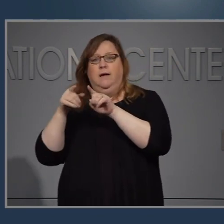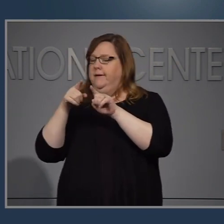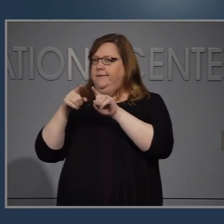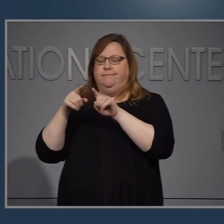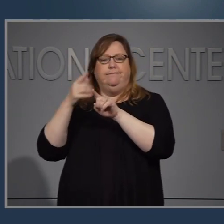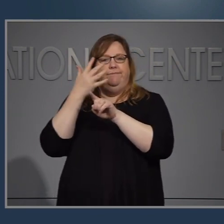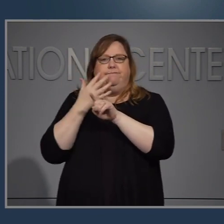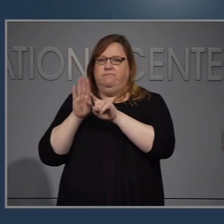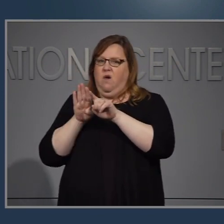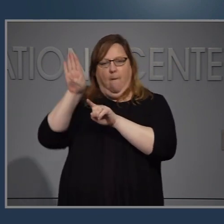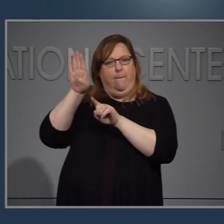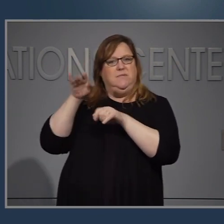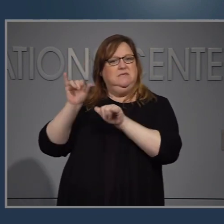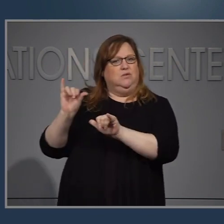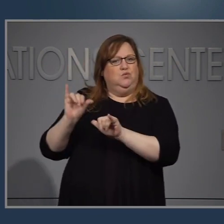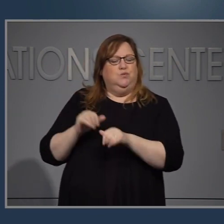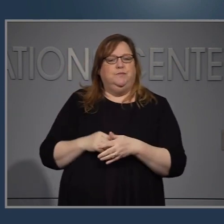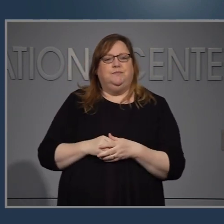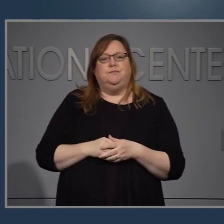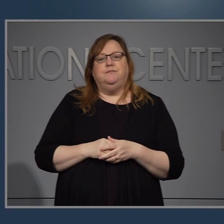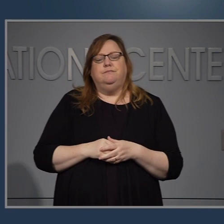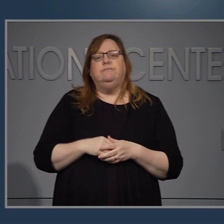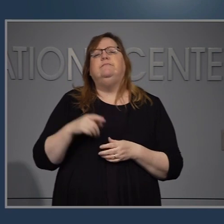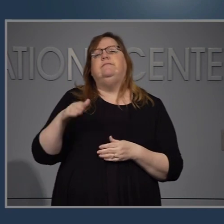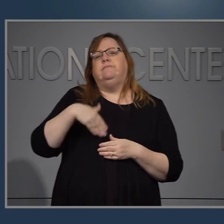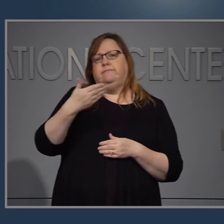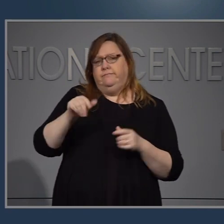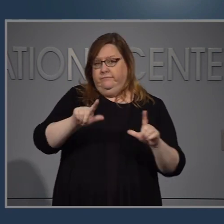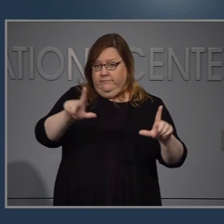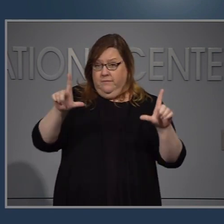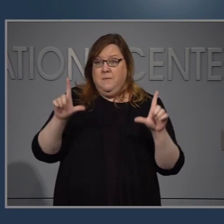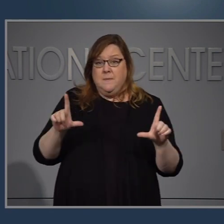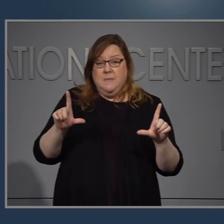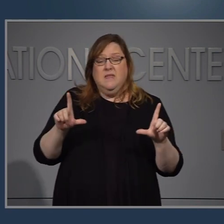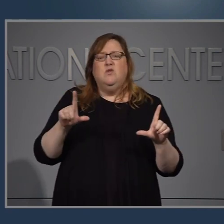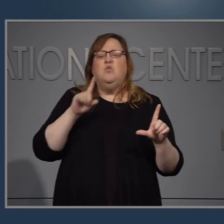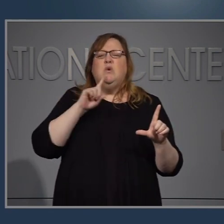en esta siguiente gráfica, demos los datos, los mismos datos de casos confirmados por